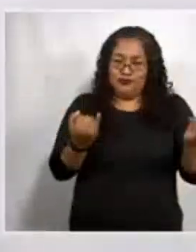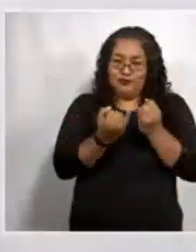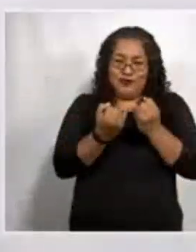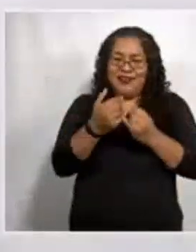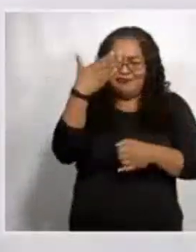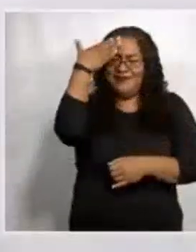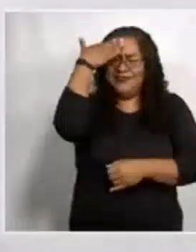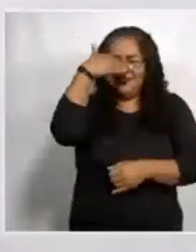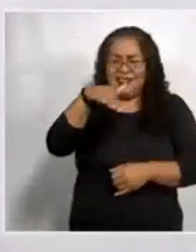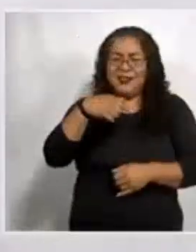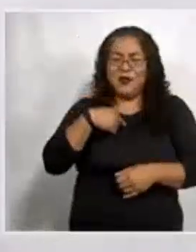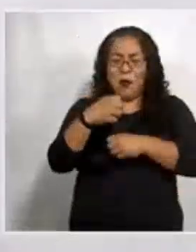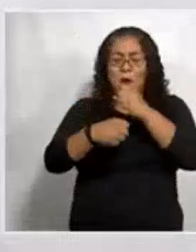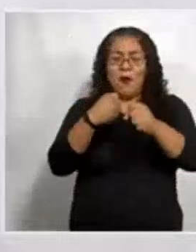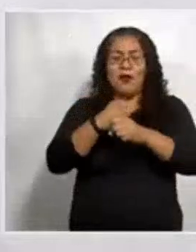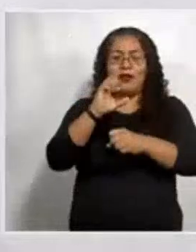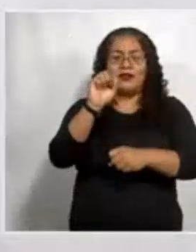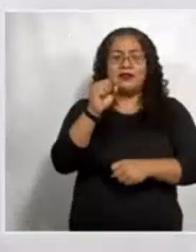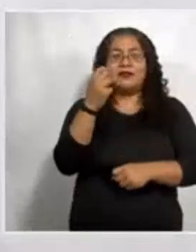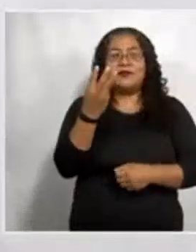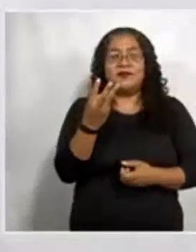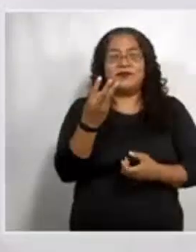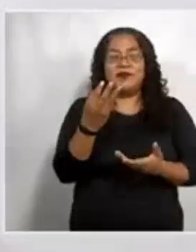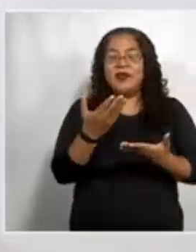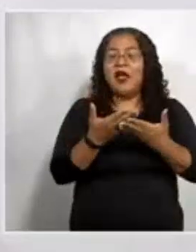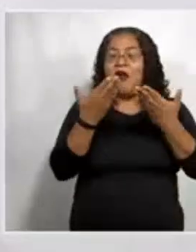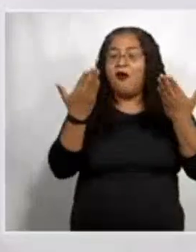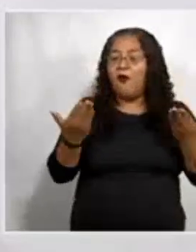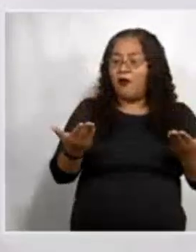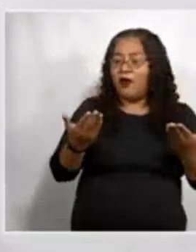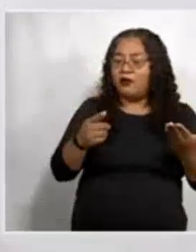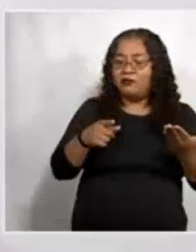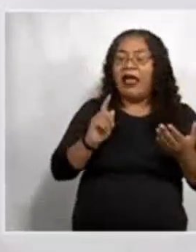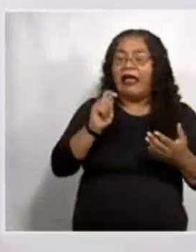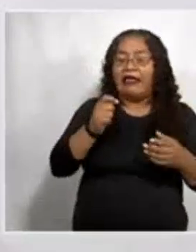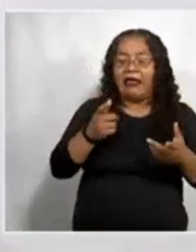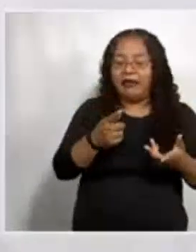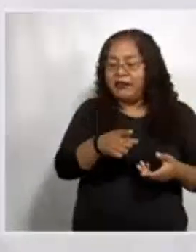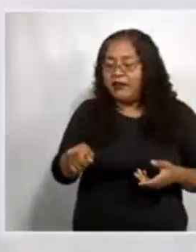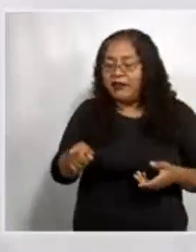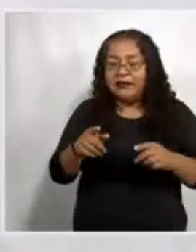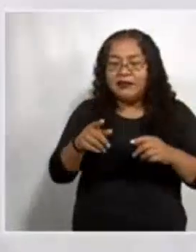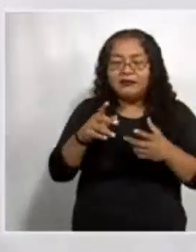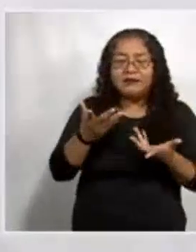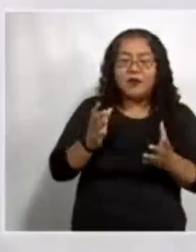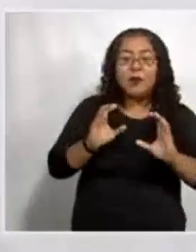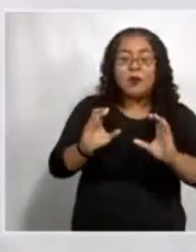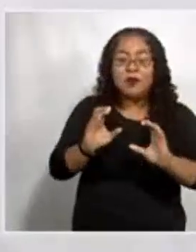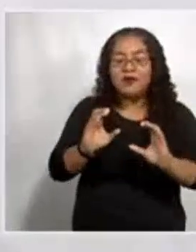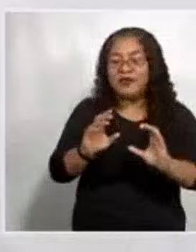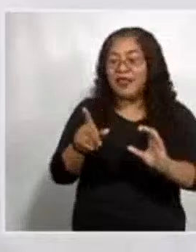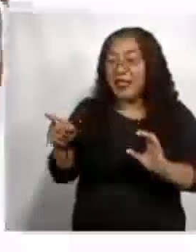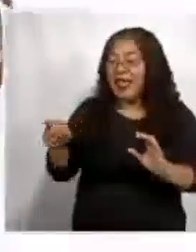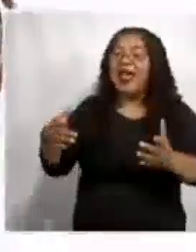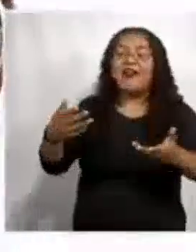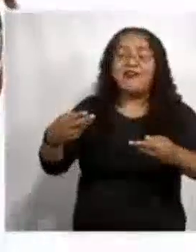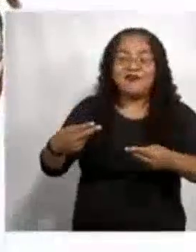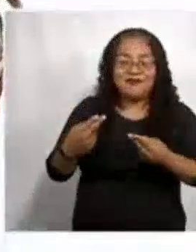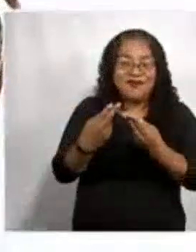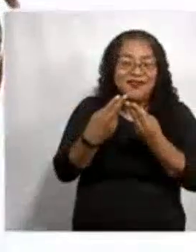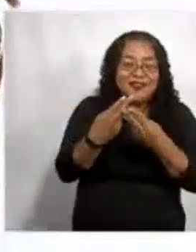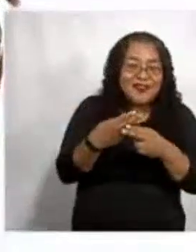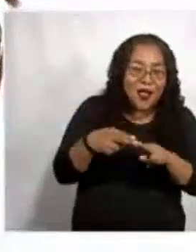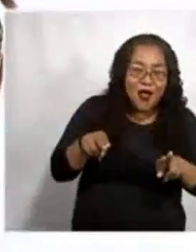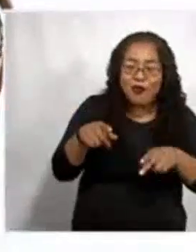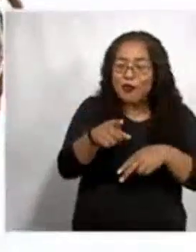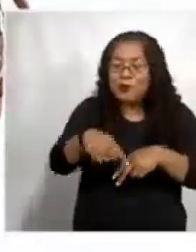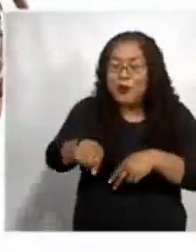¿a quién cuidamos? A los nietos. ¿Y quién reconoce ese trabajo? Ah,